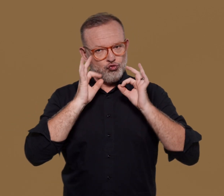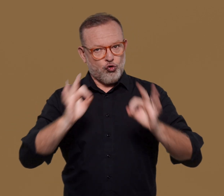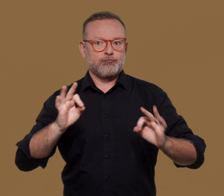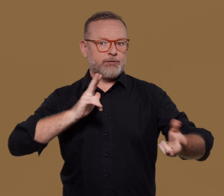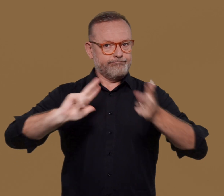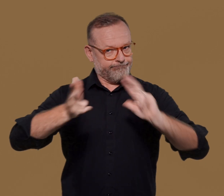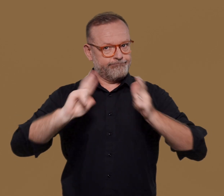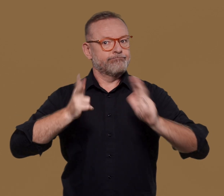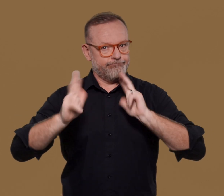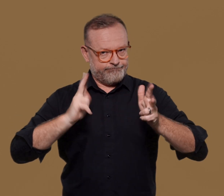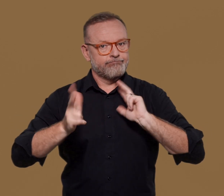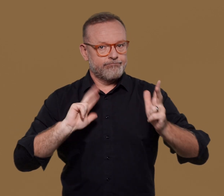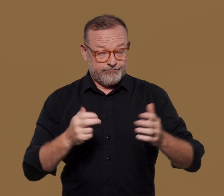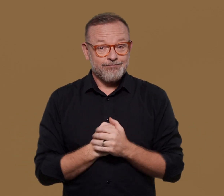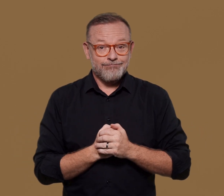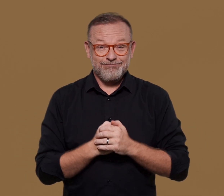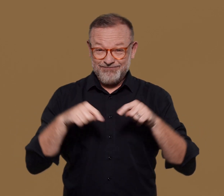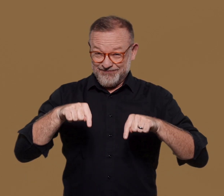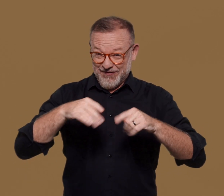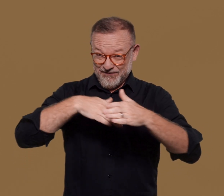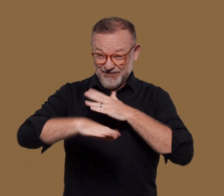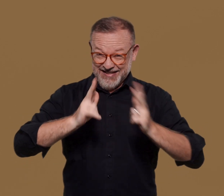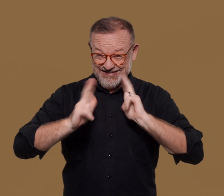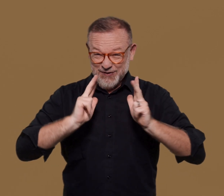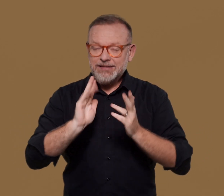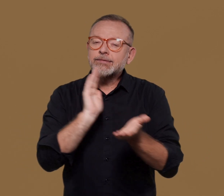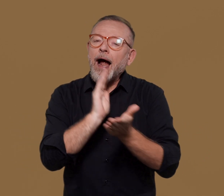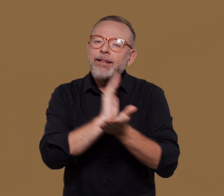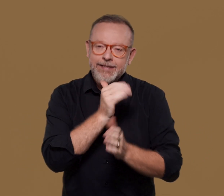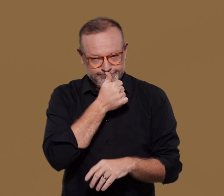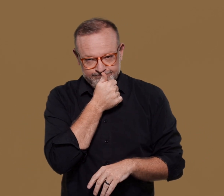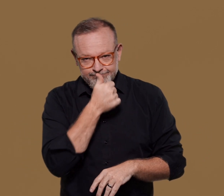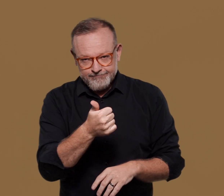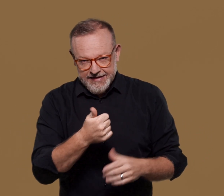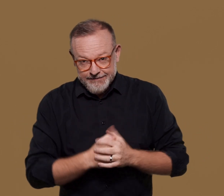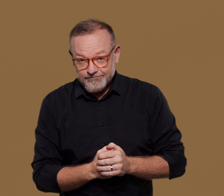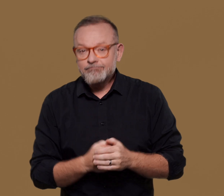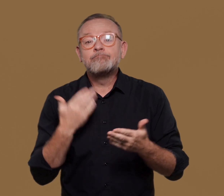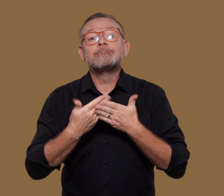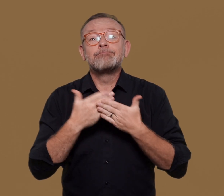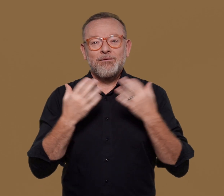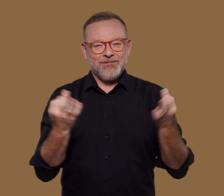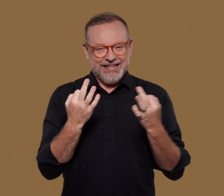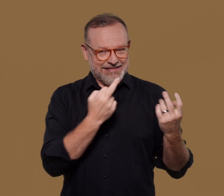dostanou potřebné informace způsobem, který potřebují. Ačkoliv jde zatím o jediné video v českém znakovém jazyce,